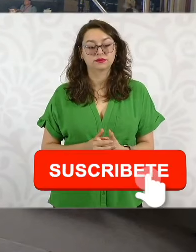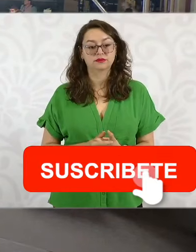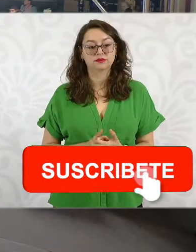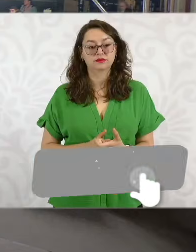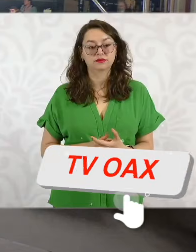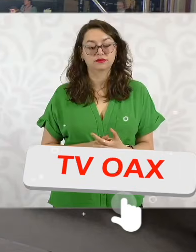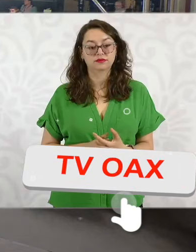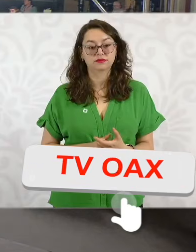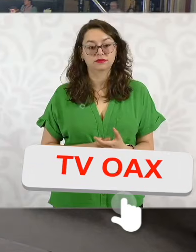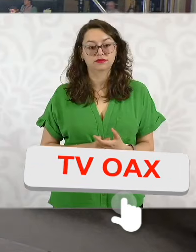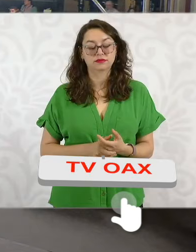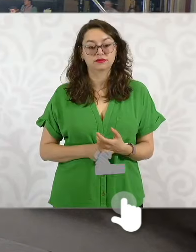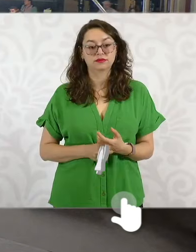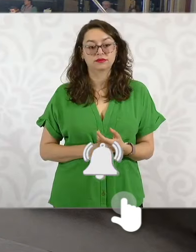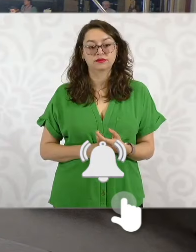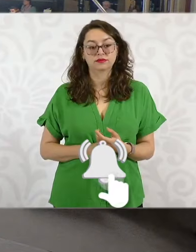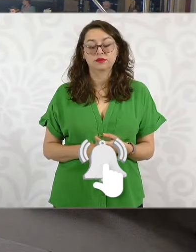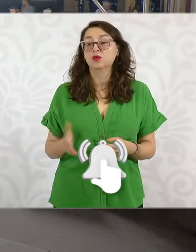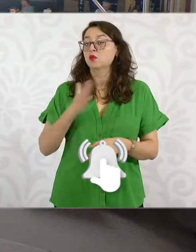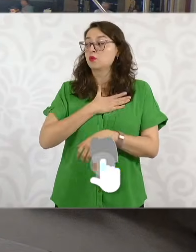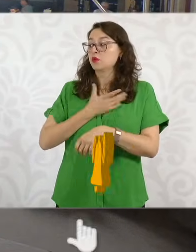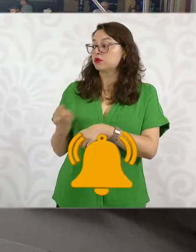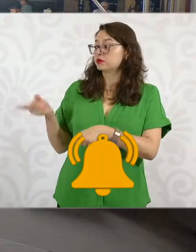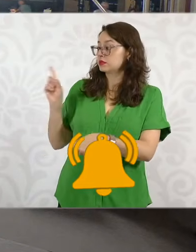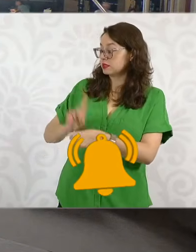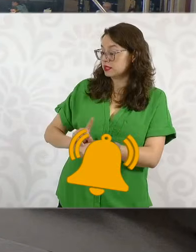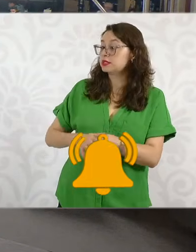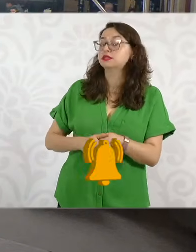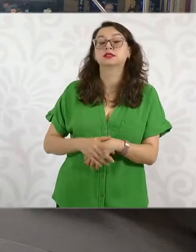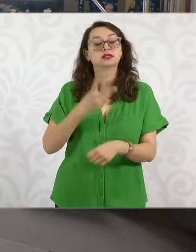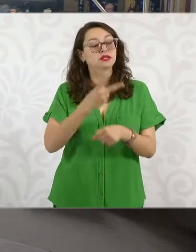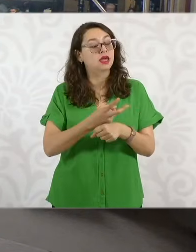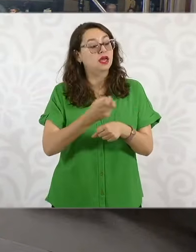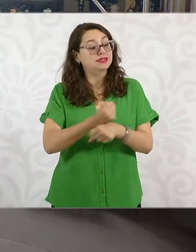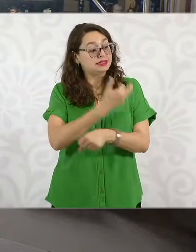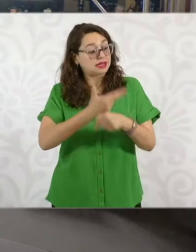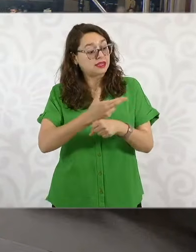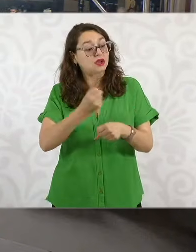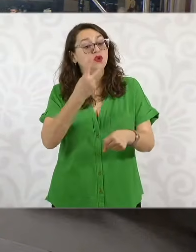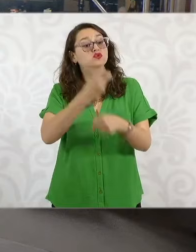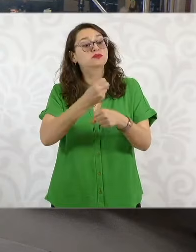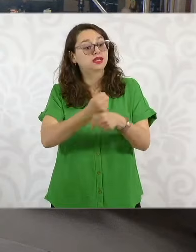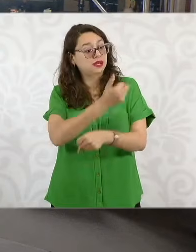presidenta. Buenos días, secretario, eh subsecretario. Buenos días a todos. Agradezco